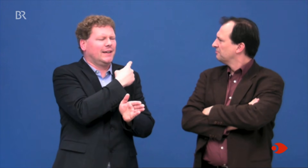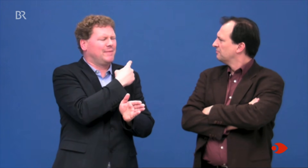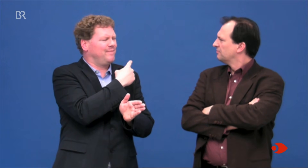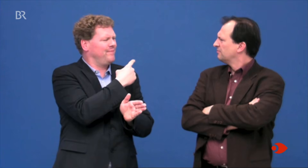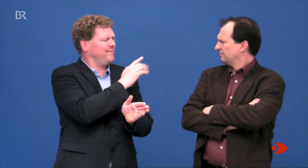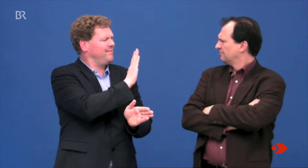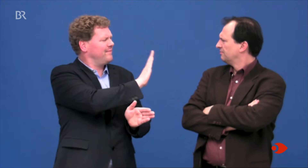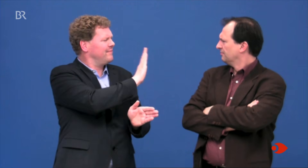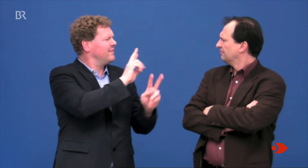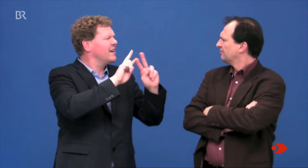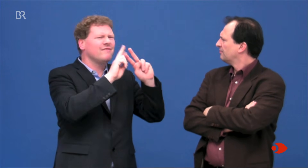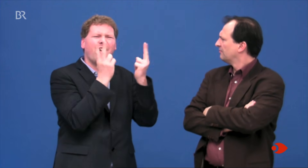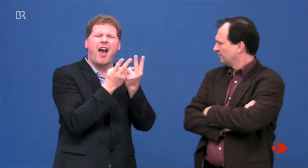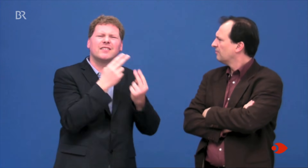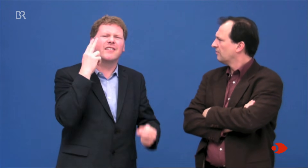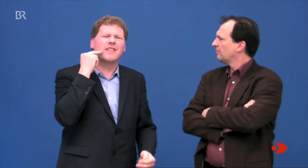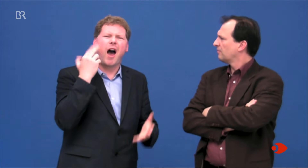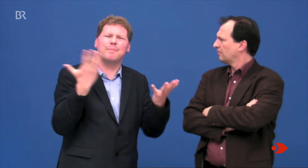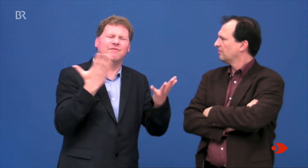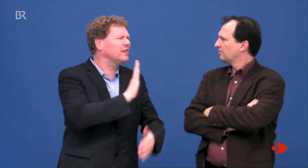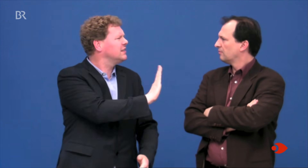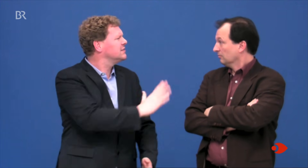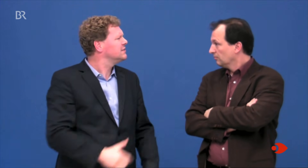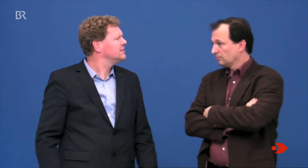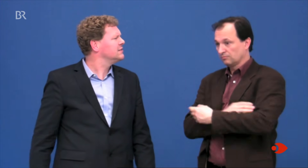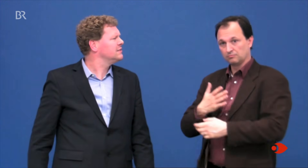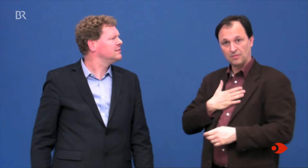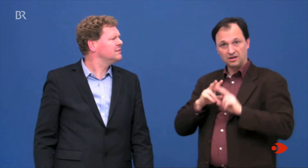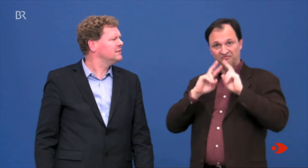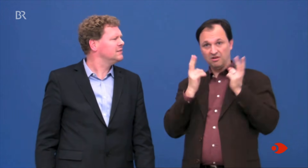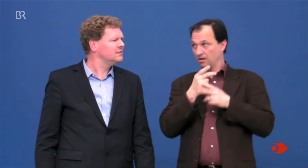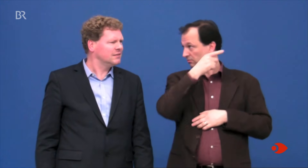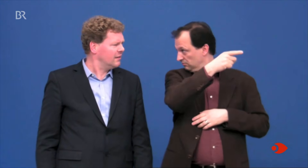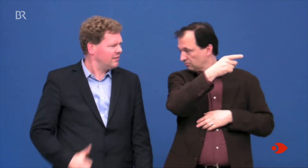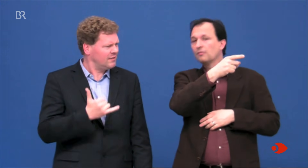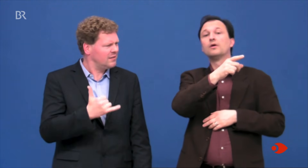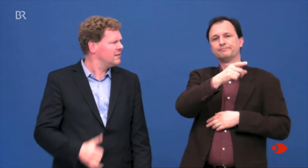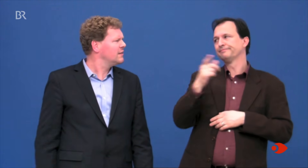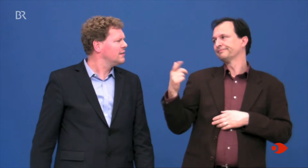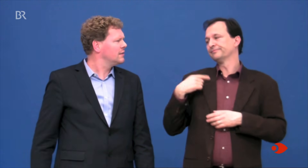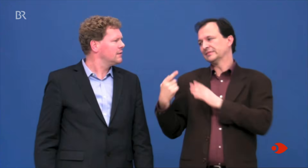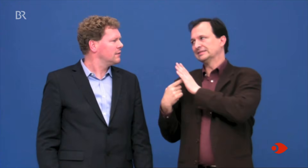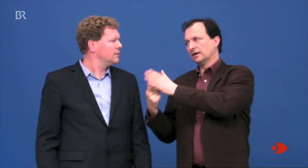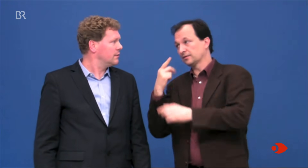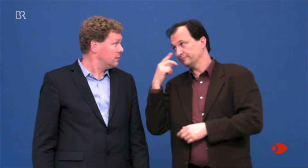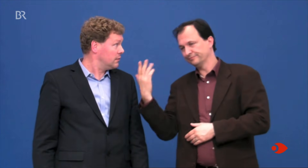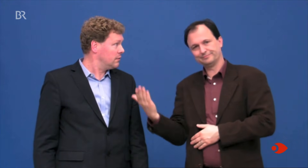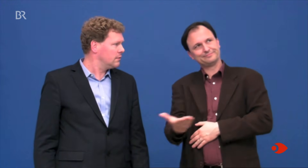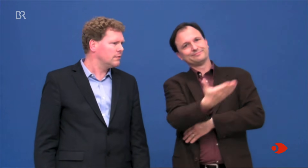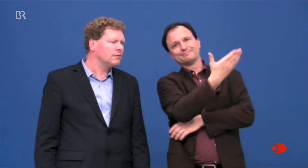Aber sag doch mal: Deine Welt, wie heißt die eigentlich? Meine Welt? Na gut, ich zeige es dir.